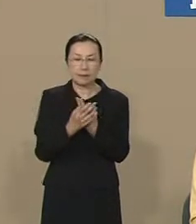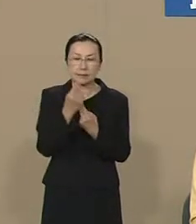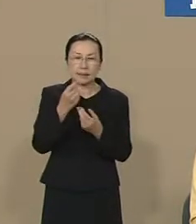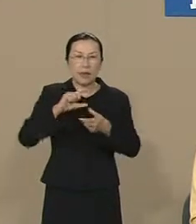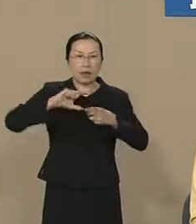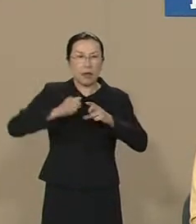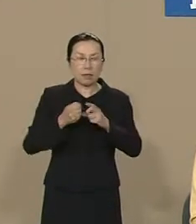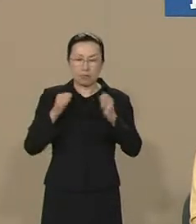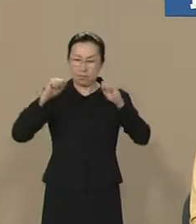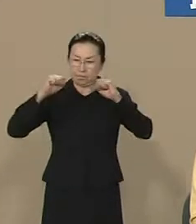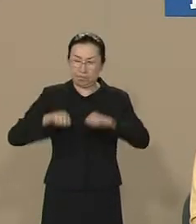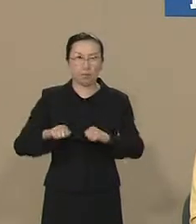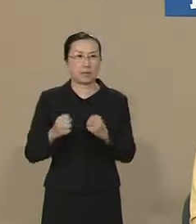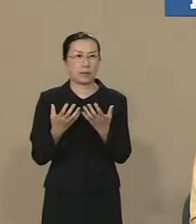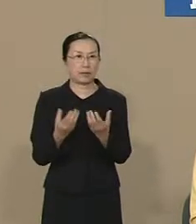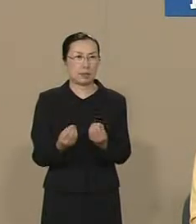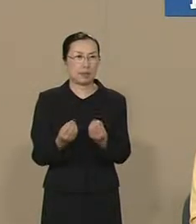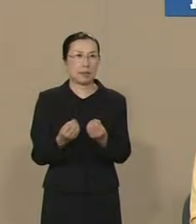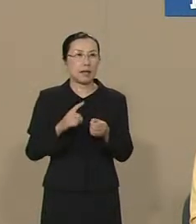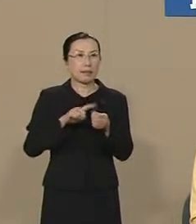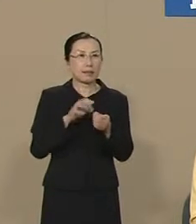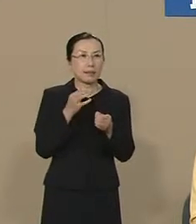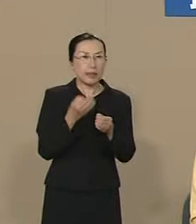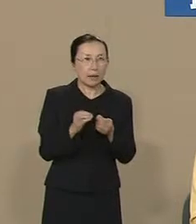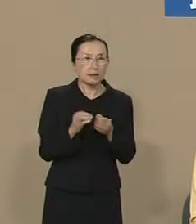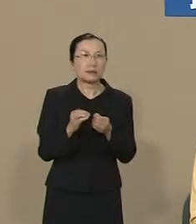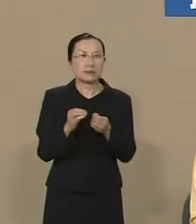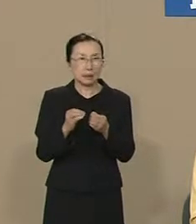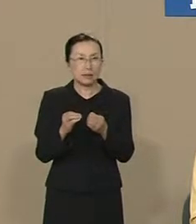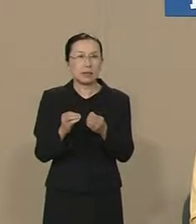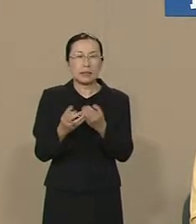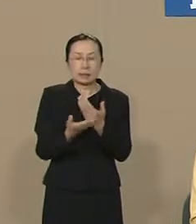年金や医療保険などの 社会保障制度の維持のためには､